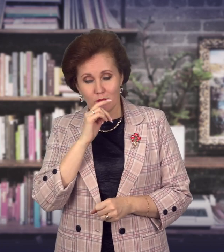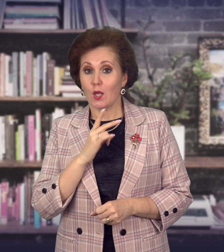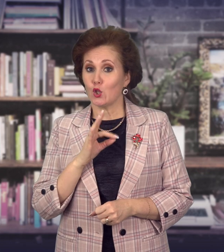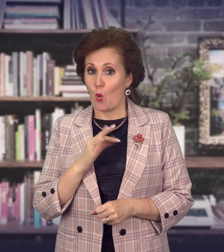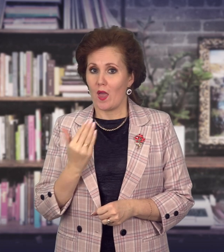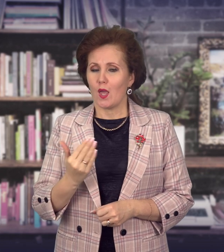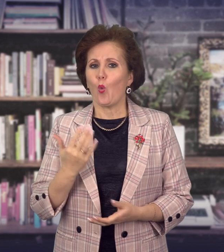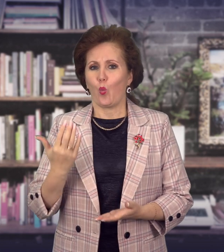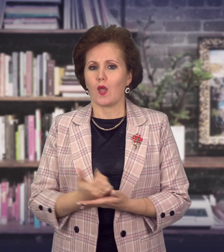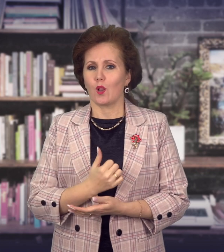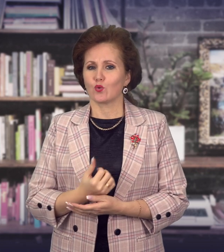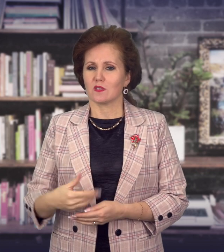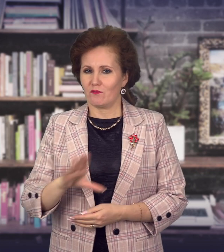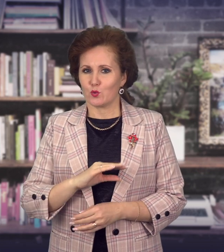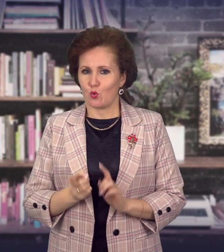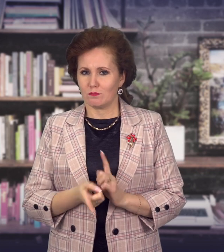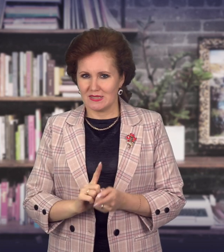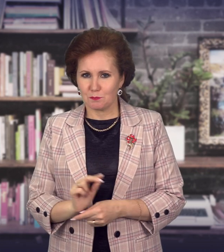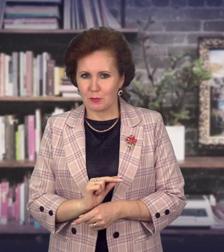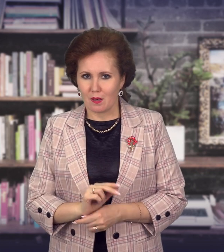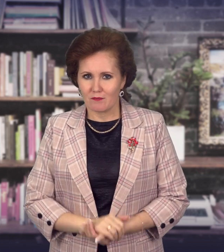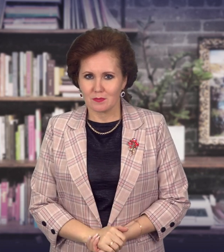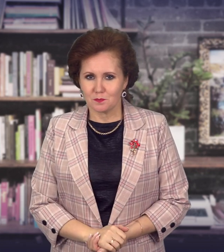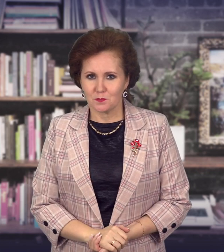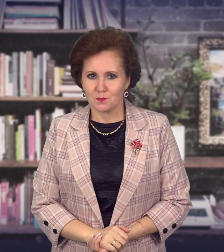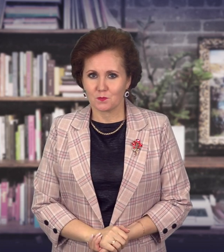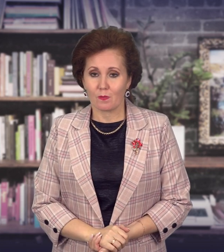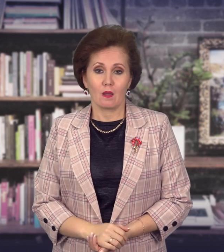но ей удалось всё исправить!